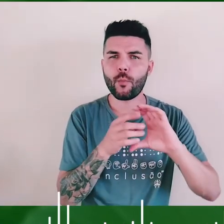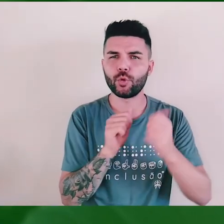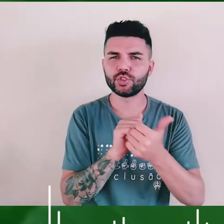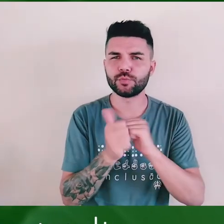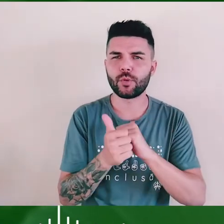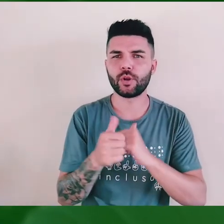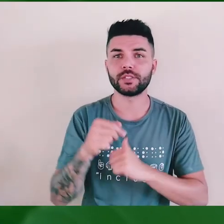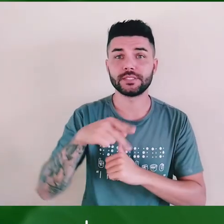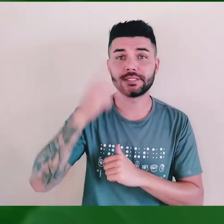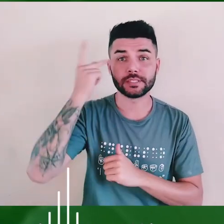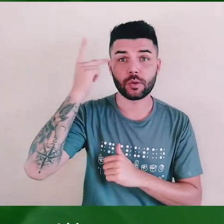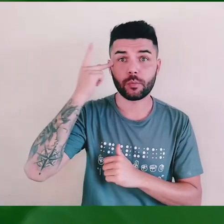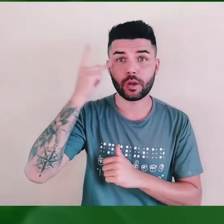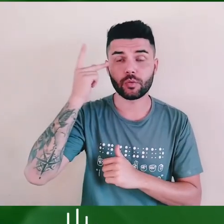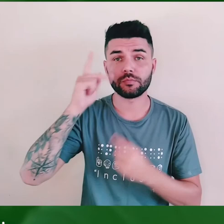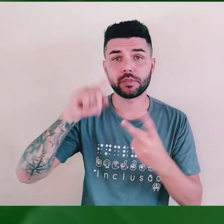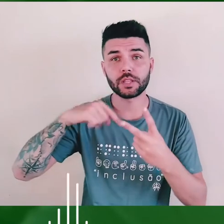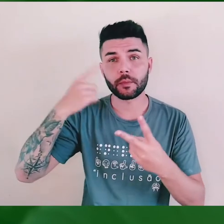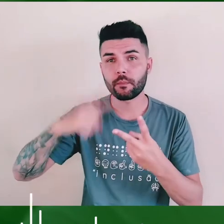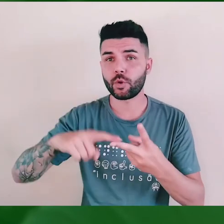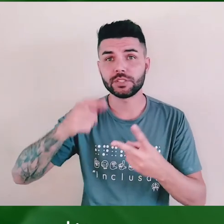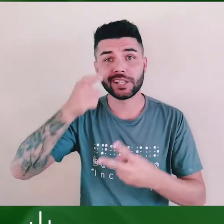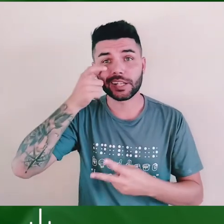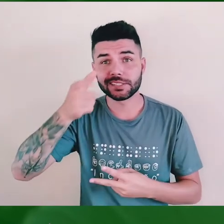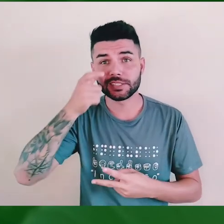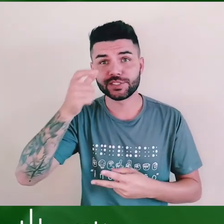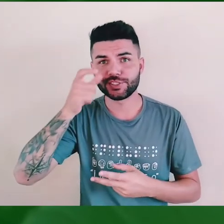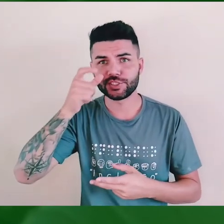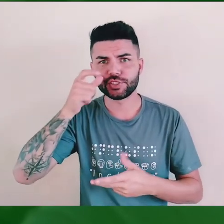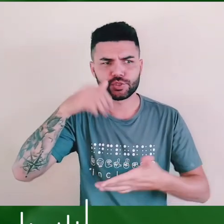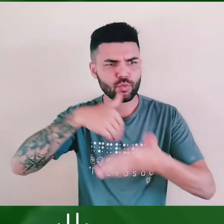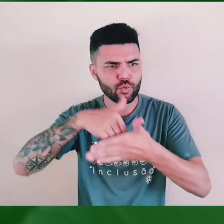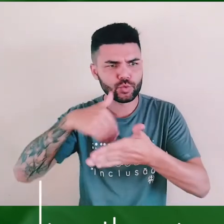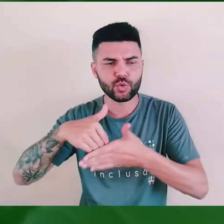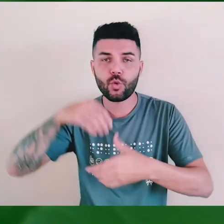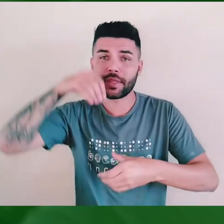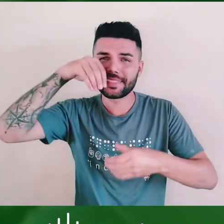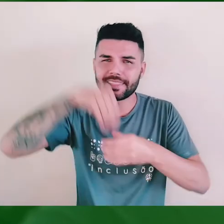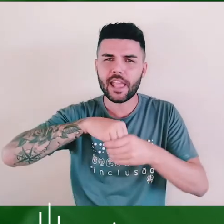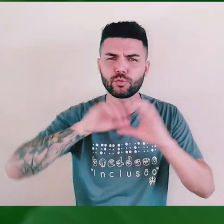meu maior sonho era assistir um jogo de dentro do campo e pude fazer, então assim, sempre